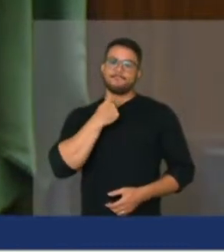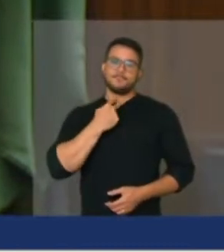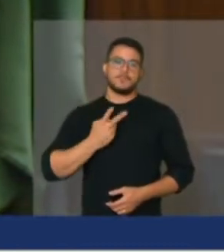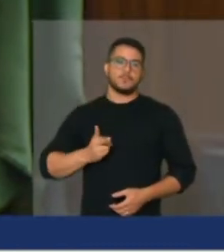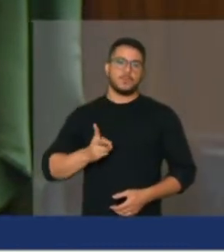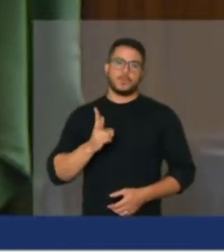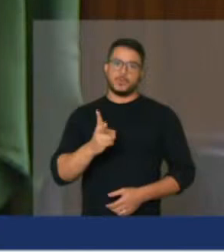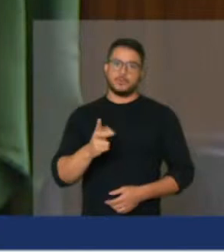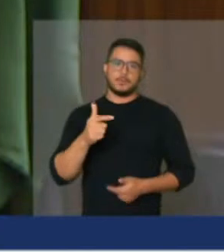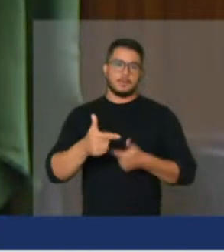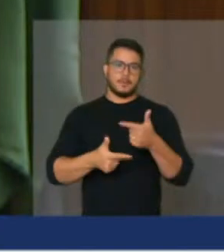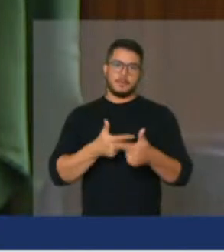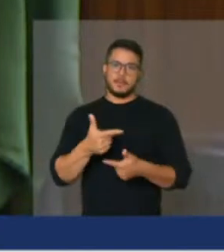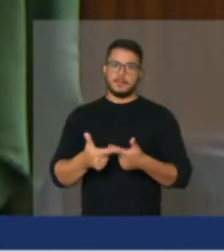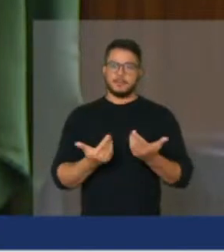CARGO QUE OCUPA, NÃO PODE CONTINUAR SENDO MINISTRO, A